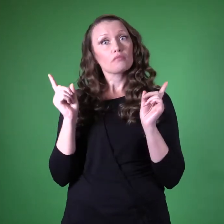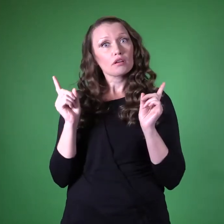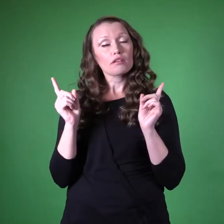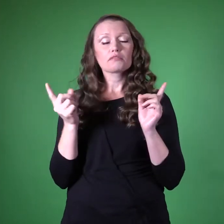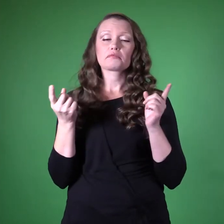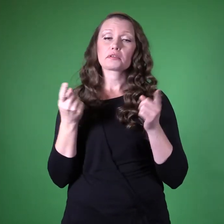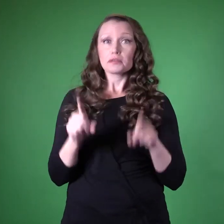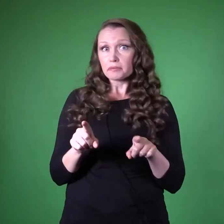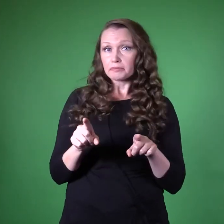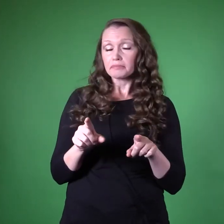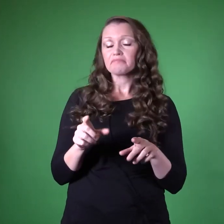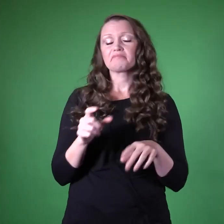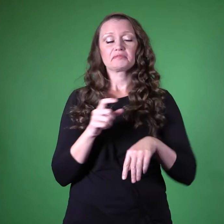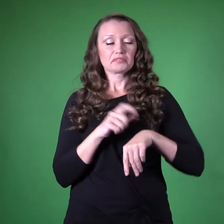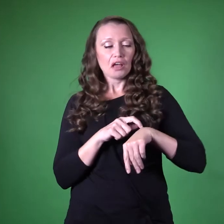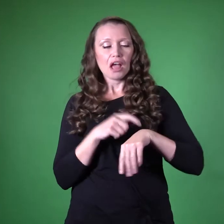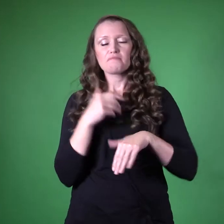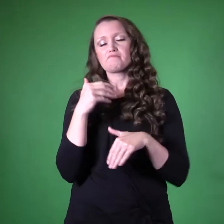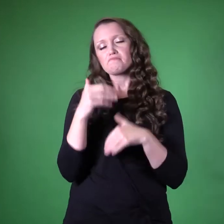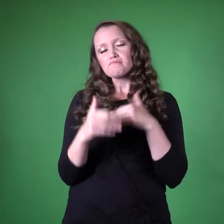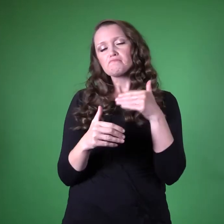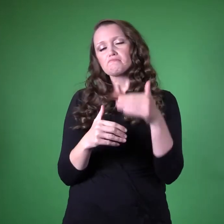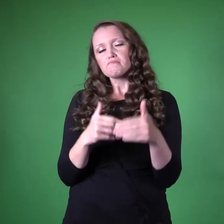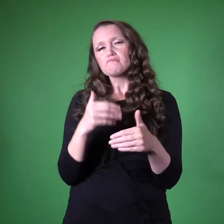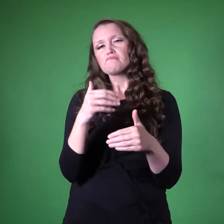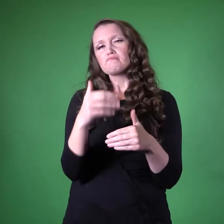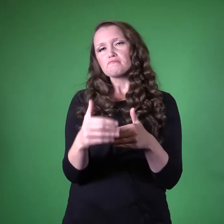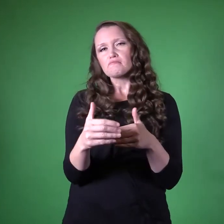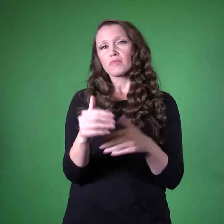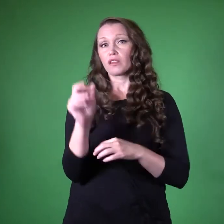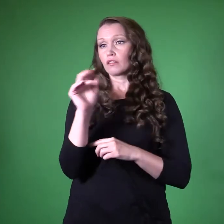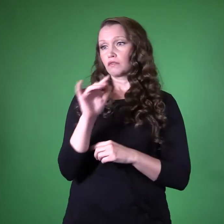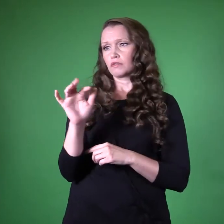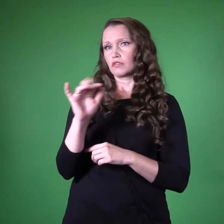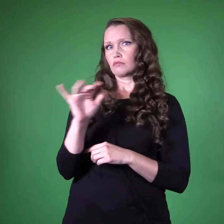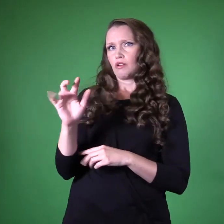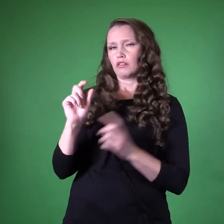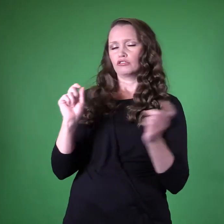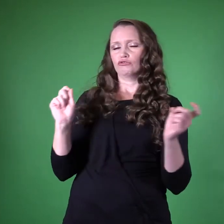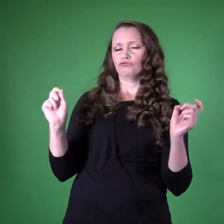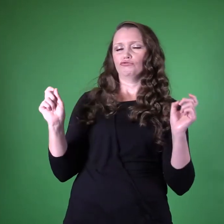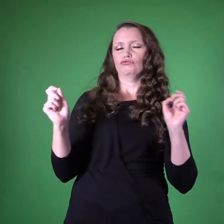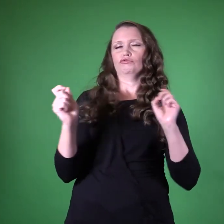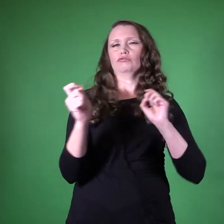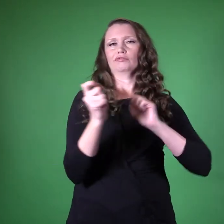BUT AS TIME PASSES, FINGERSPELLING CHANGES BY